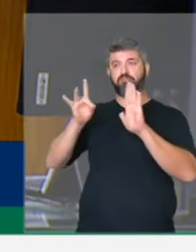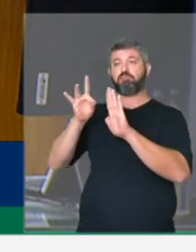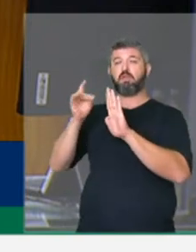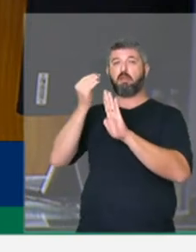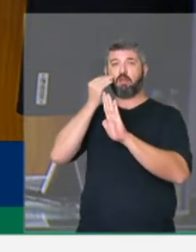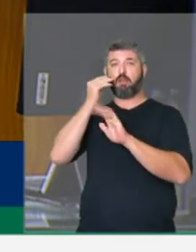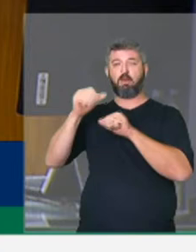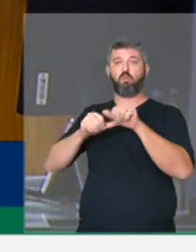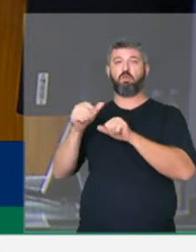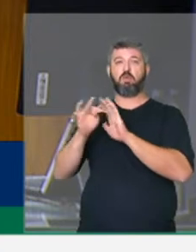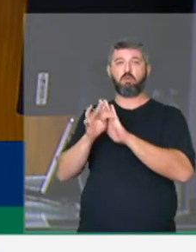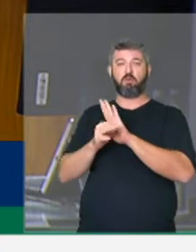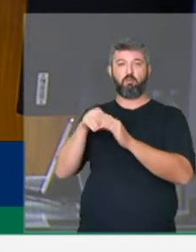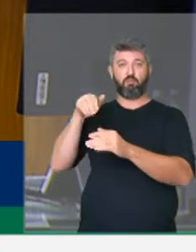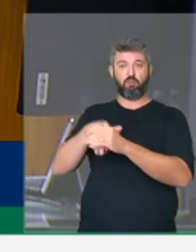DEPUTADO VICTOR HUGO. PARA ENCAMINHAR CONTRA O DEPUTADO